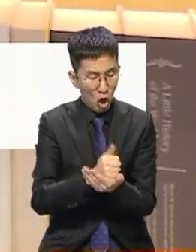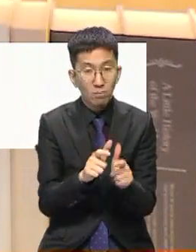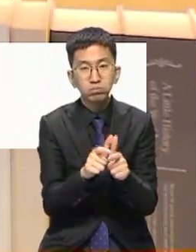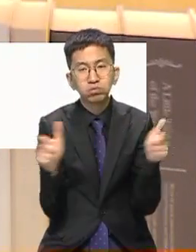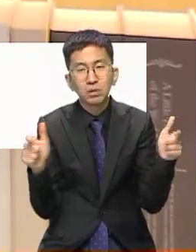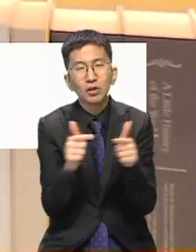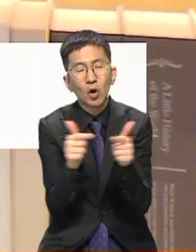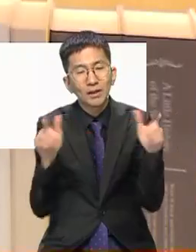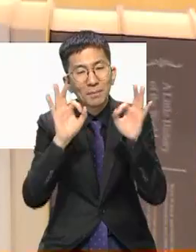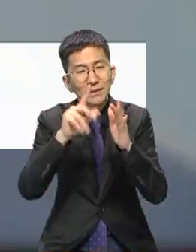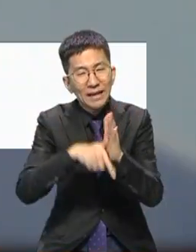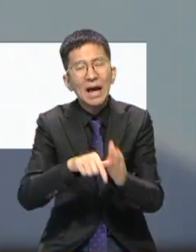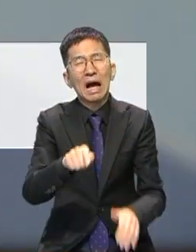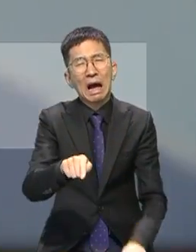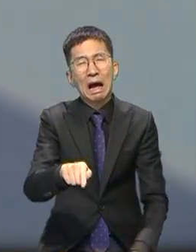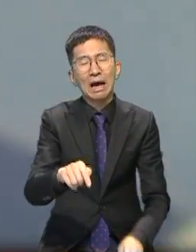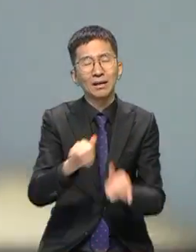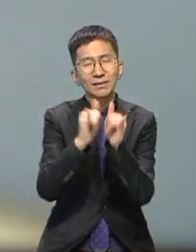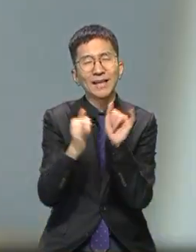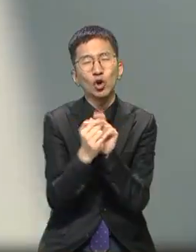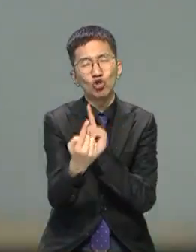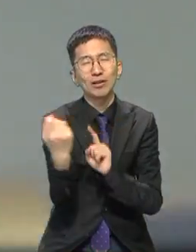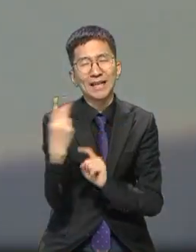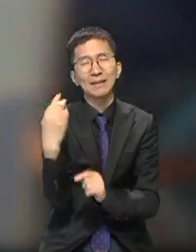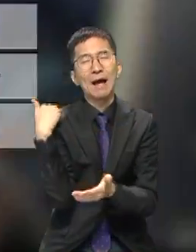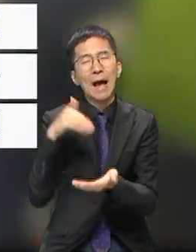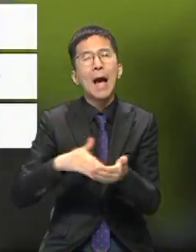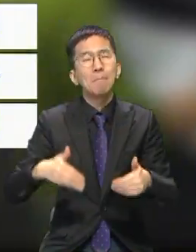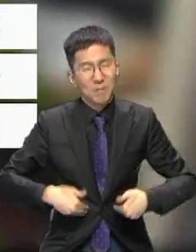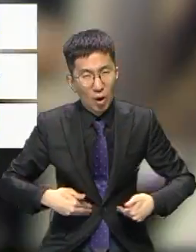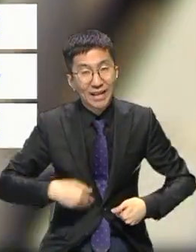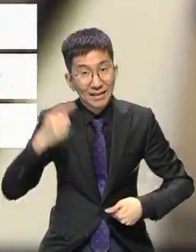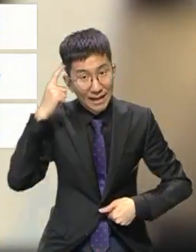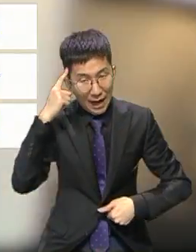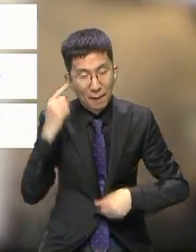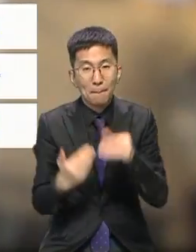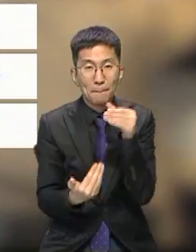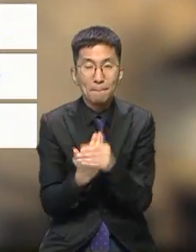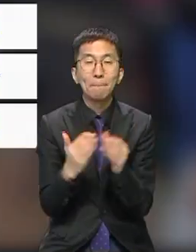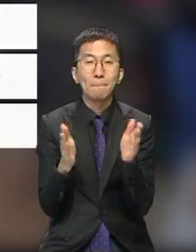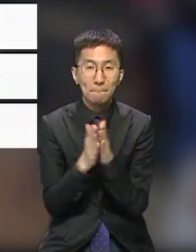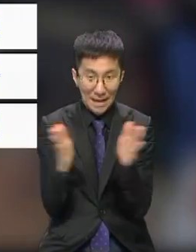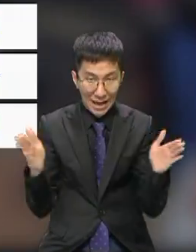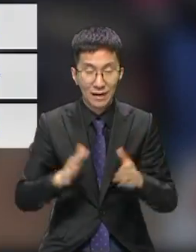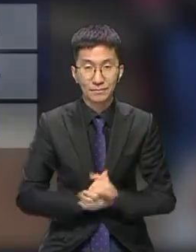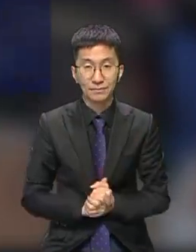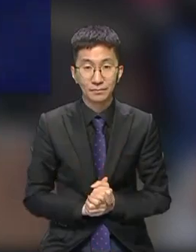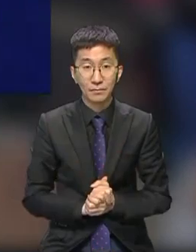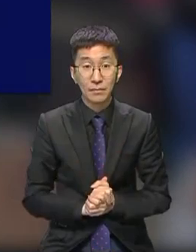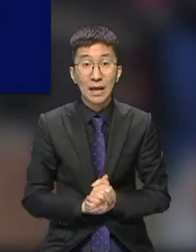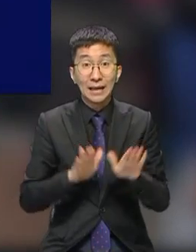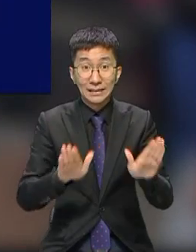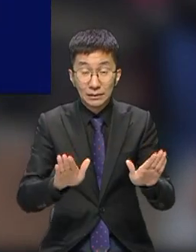(기자) 이번 조사는 SBS가 여론조사 기관 넥스트리서치에 의뢰해 지난 27일부터